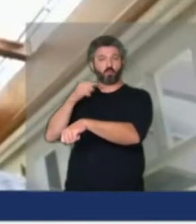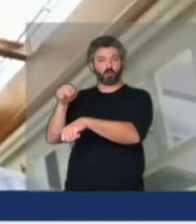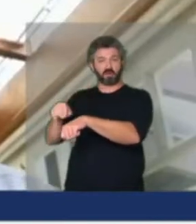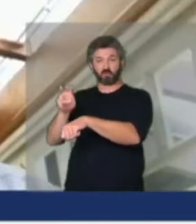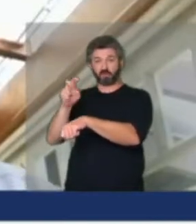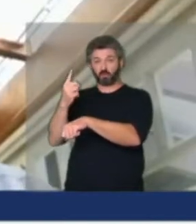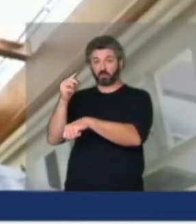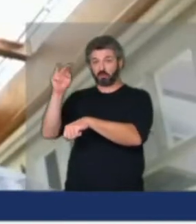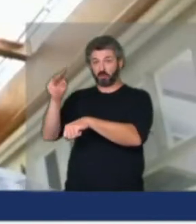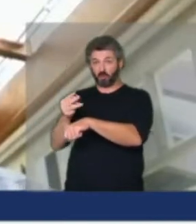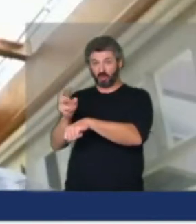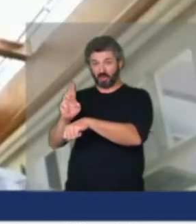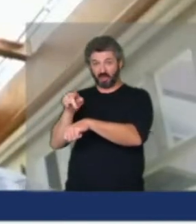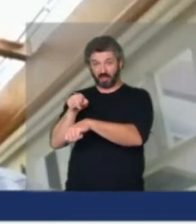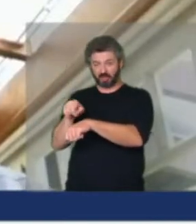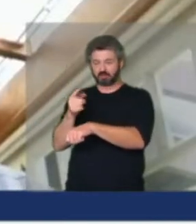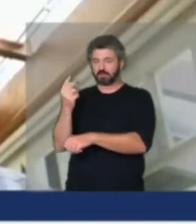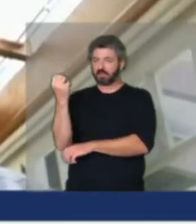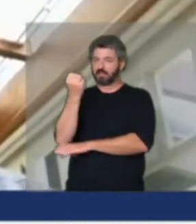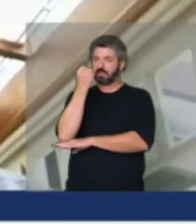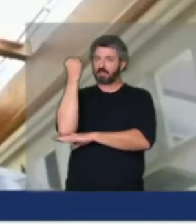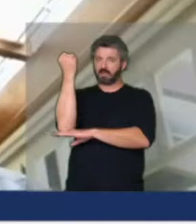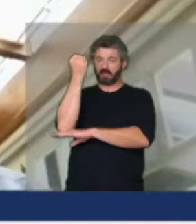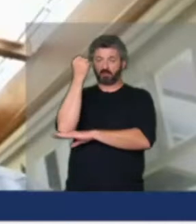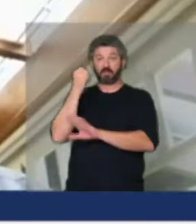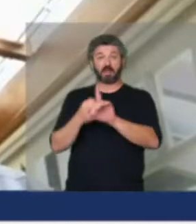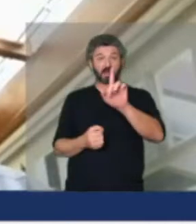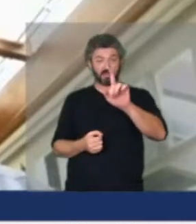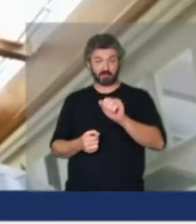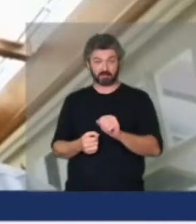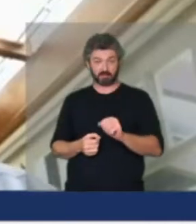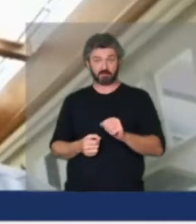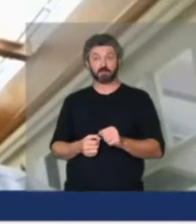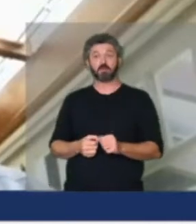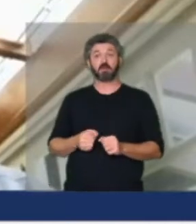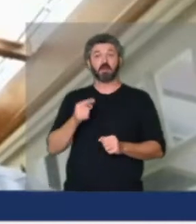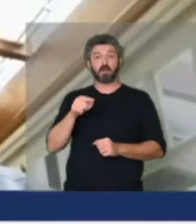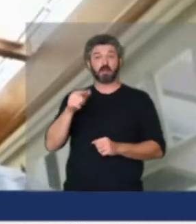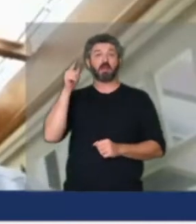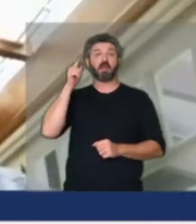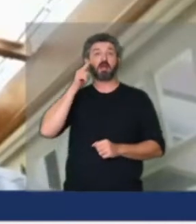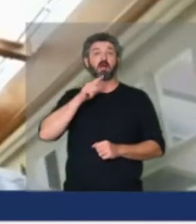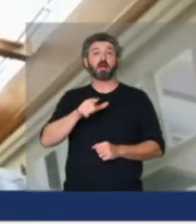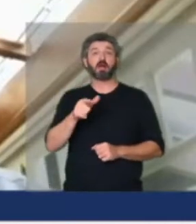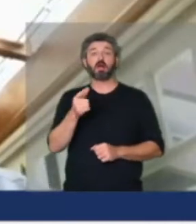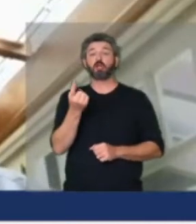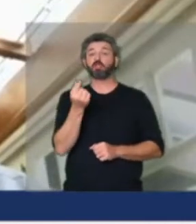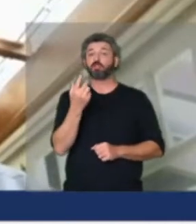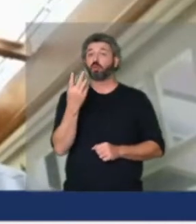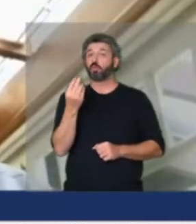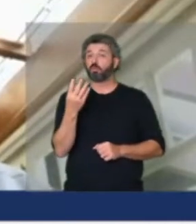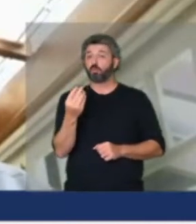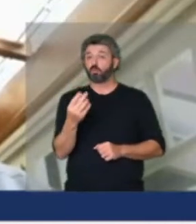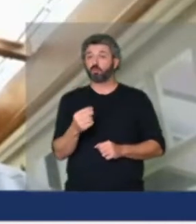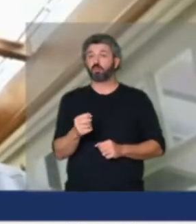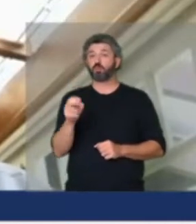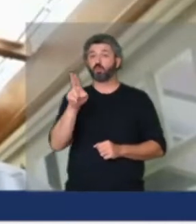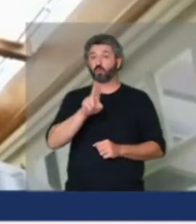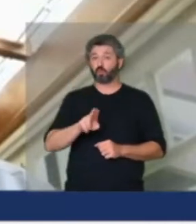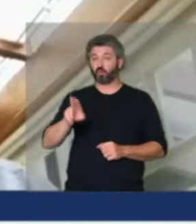É ALGO GRAVÍSSIMO E MAIS GRAVE QUE TENHA MUITO DINHEIRO USANDO O SEU CARGO PARA... PARA PERMITINDO O DESCONTROLE SOBRE O TLOR DO DÓ LAR,